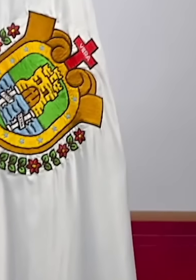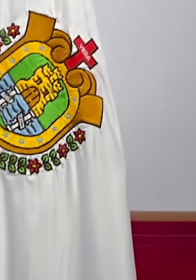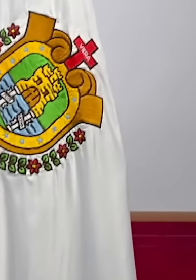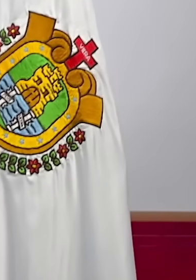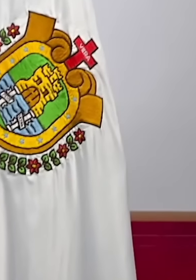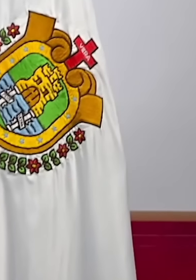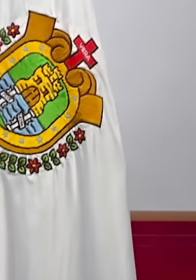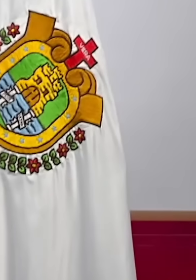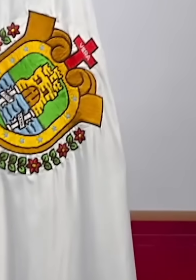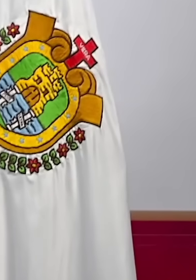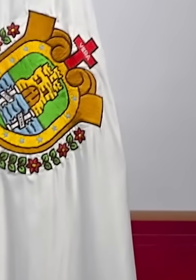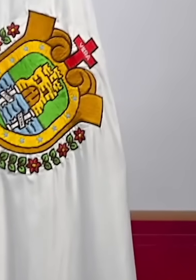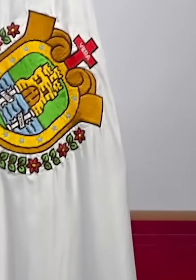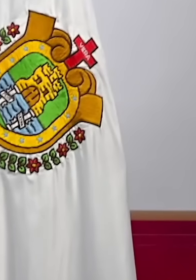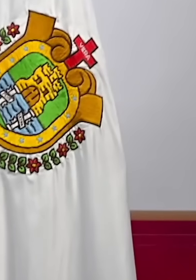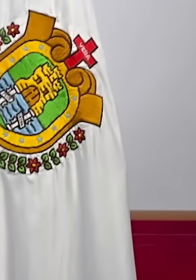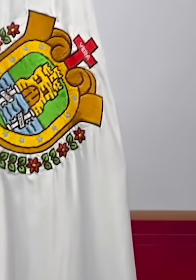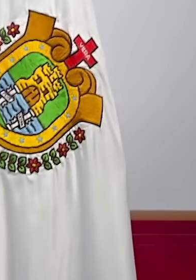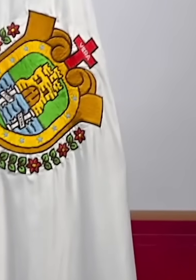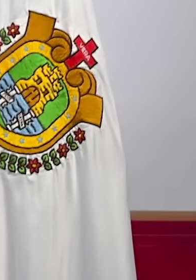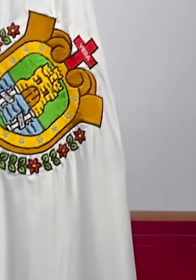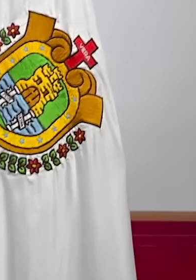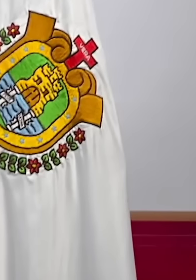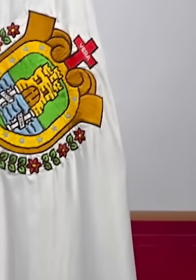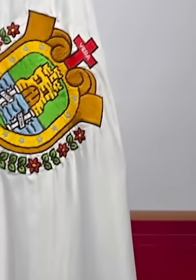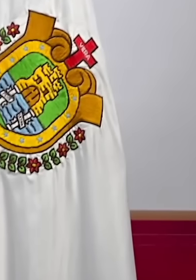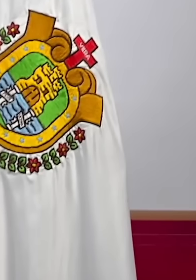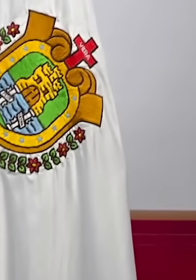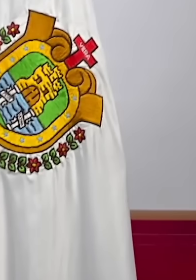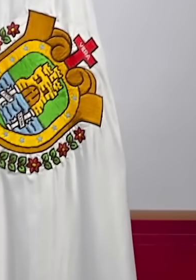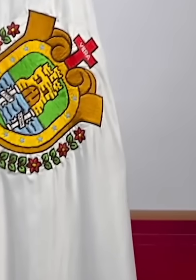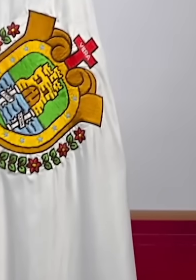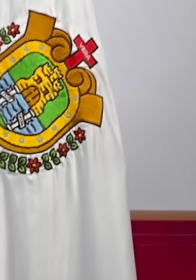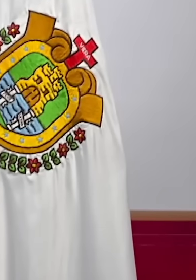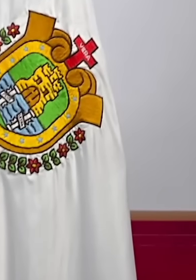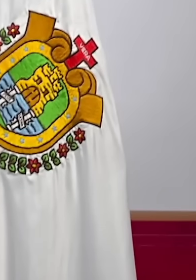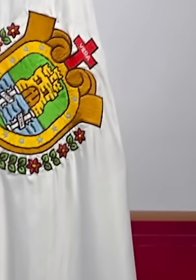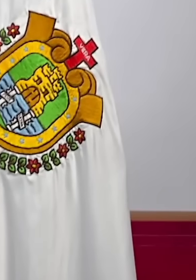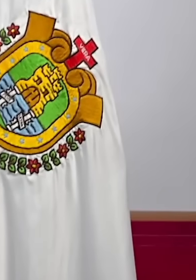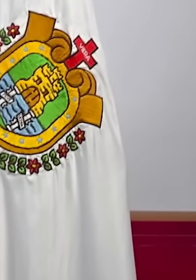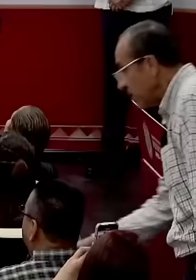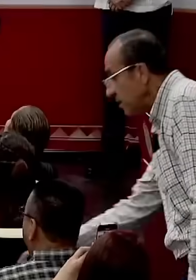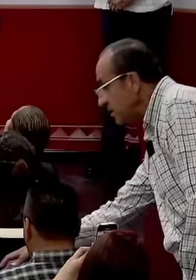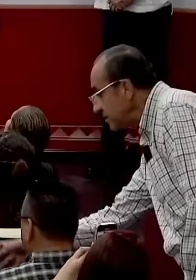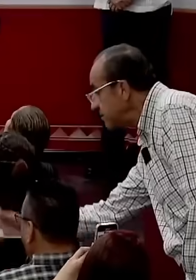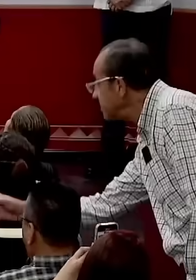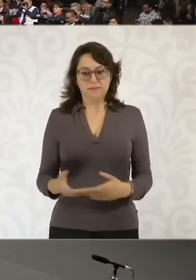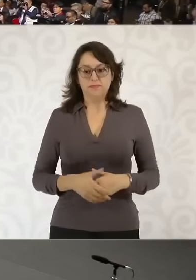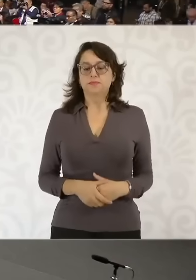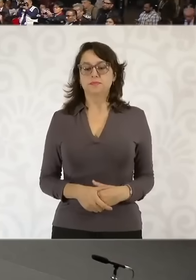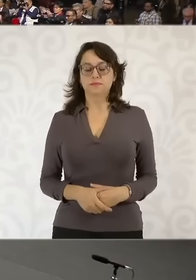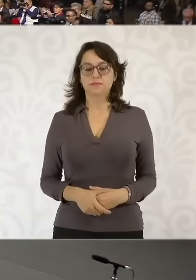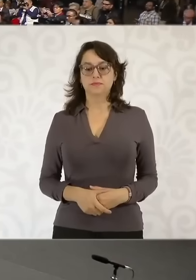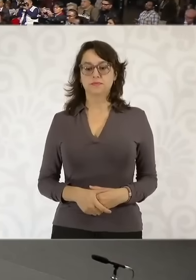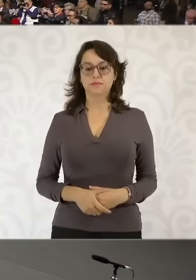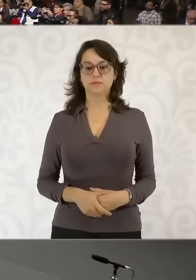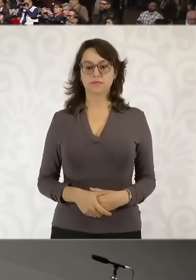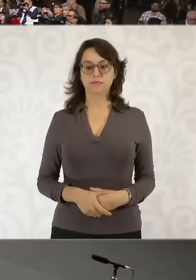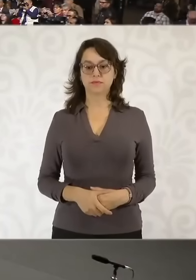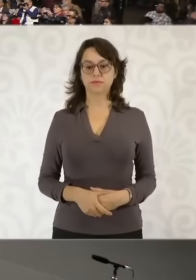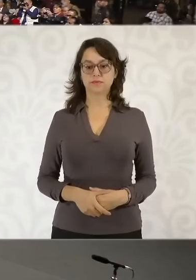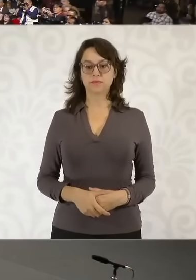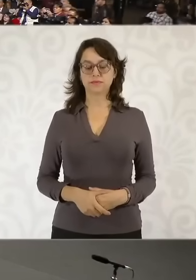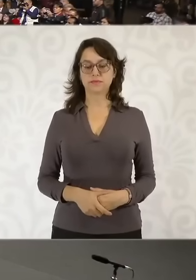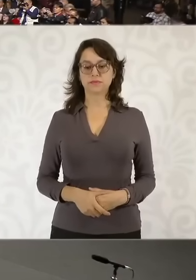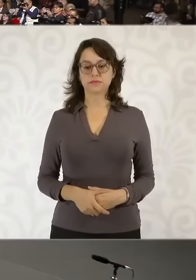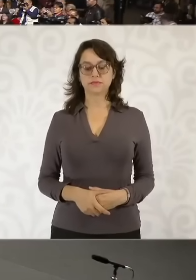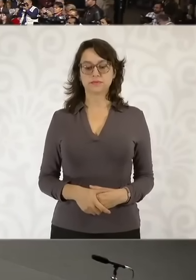felicidades a Petróleos Mexicanos. a todos los mexicanos por esta gran obra que tenemos ya.